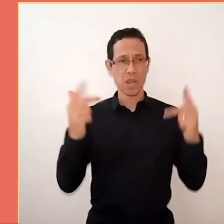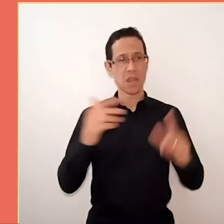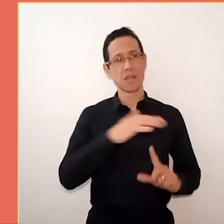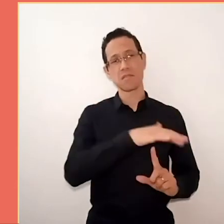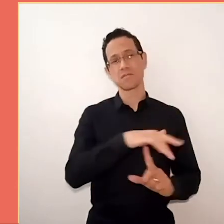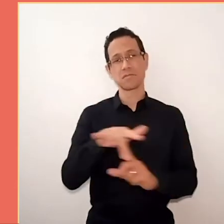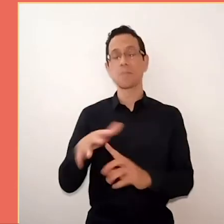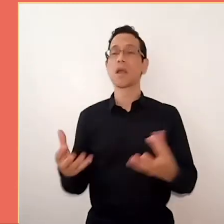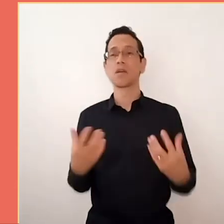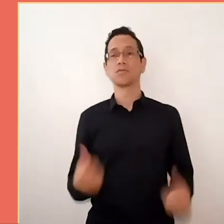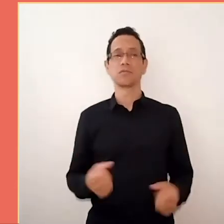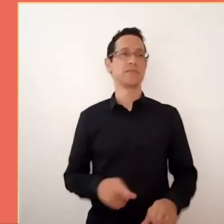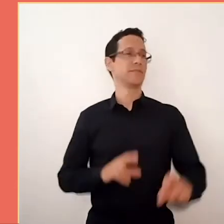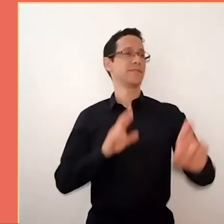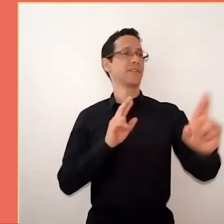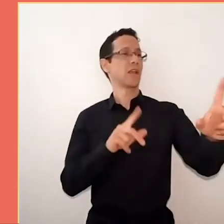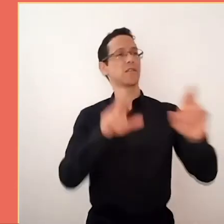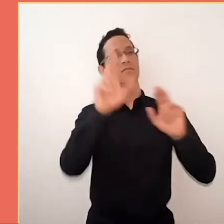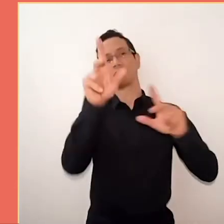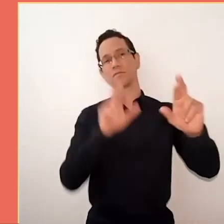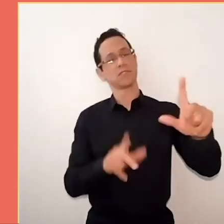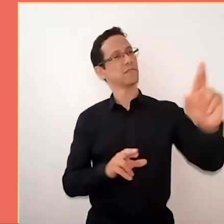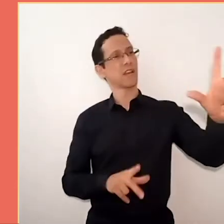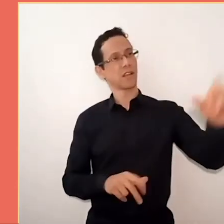Quantos livros eu recebo,